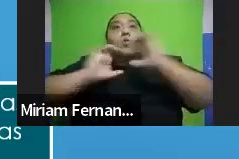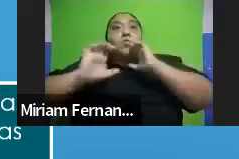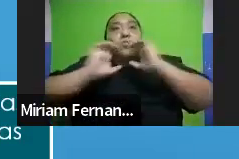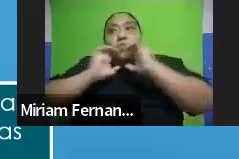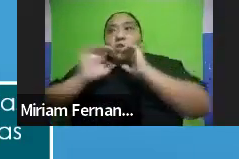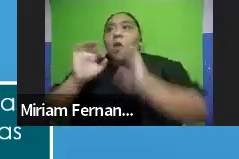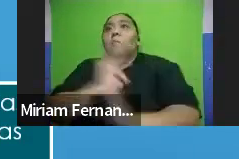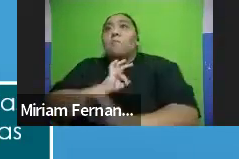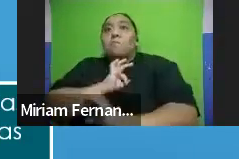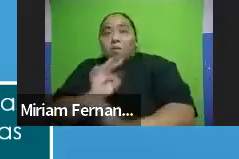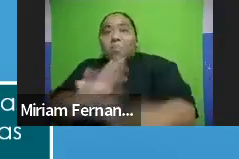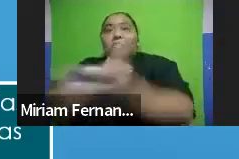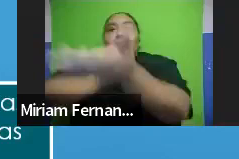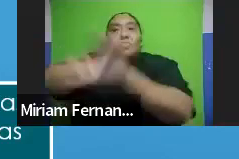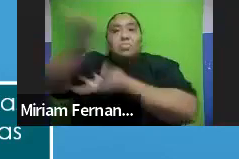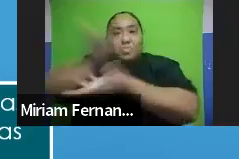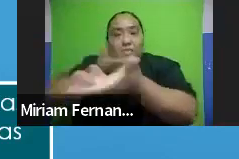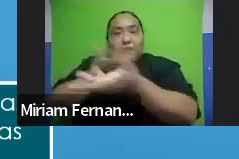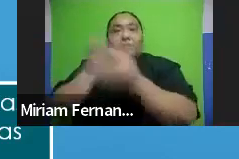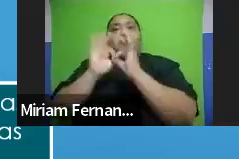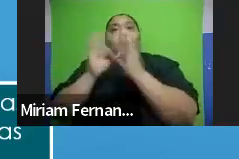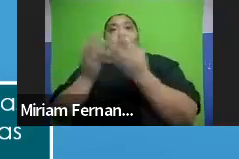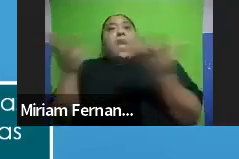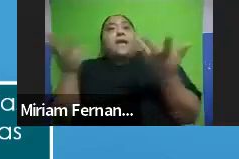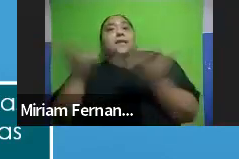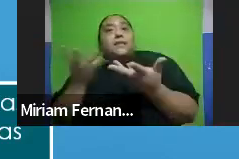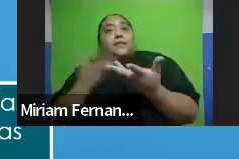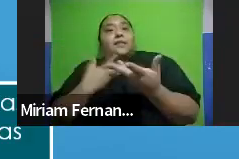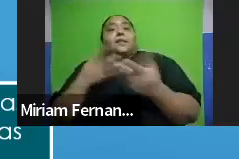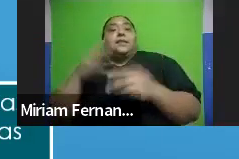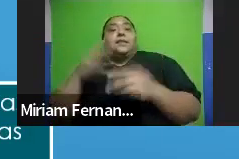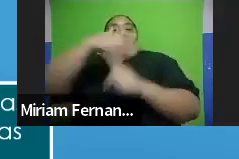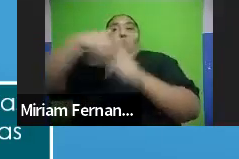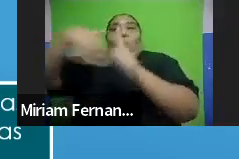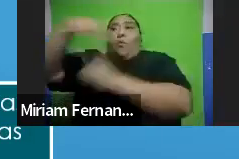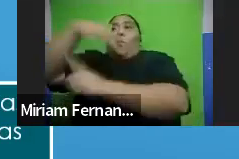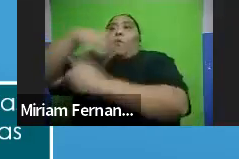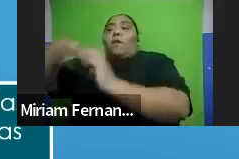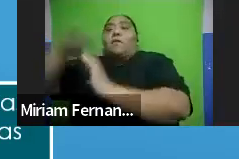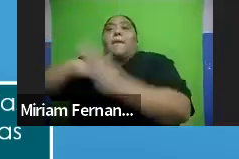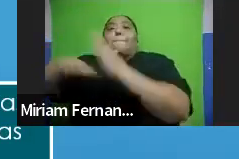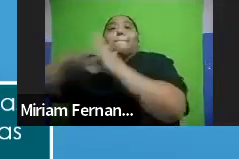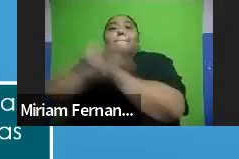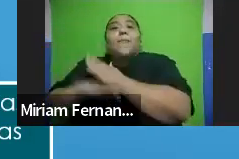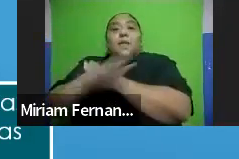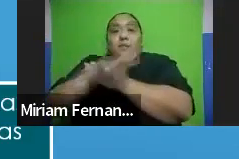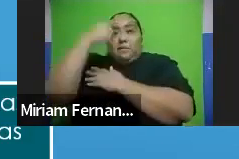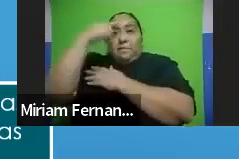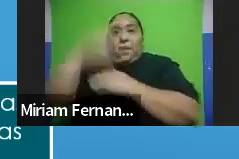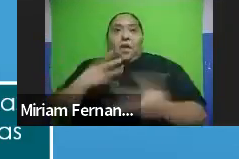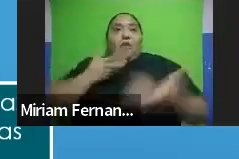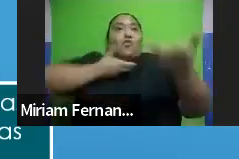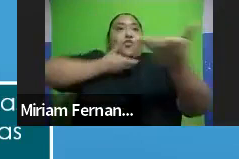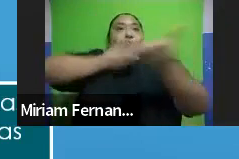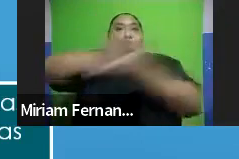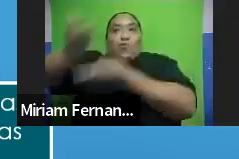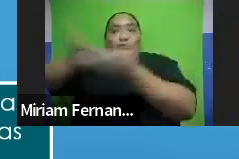a comunicación con todos estos objetos matemáticos que que podemos formar alrededor que podemos formar alrededor. Podríamos tener una tener una base significativo También